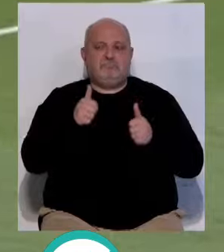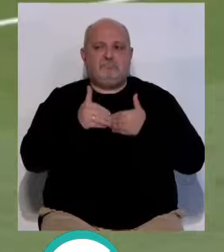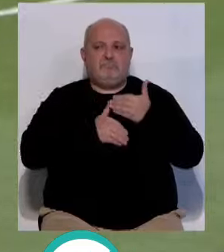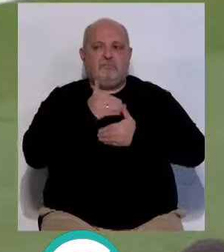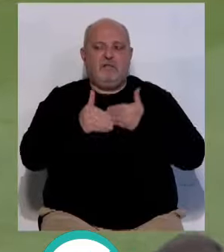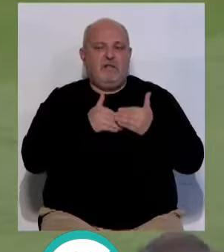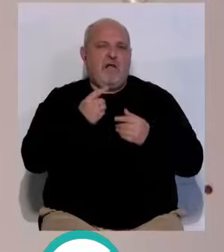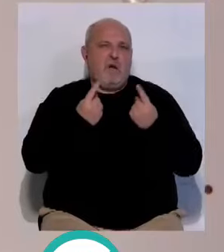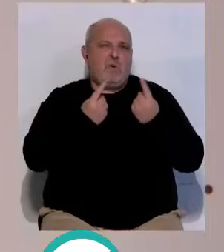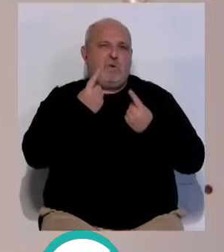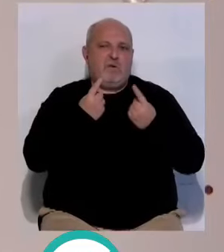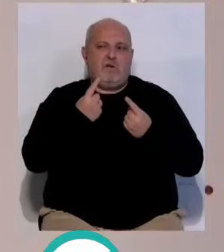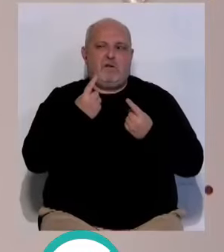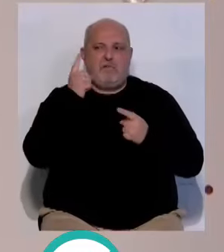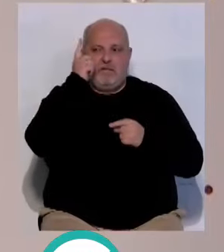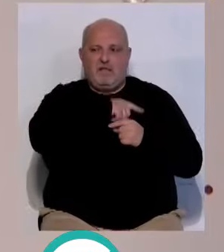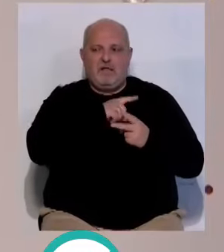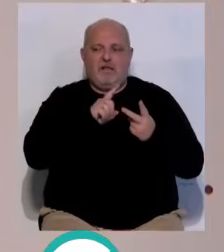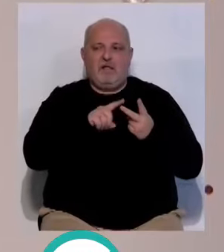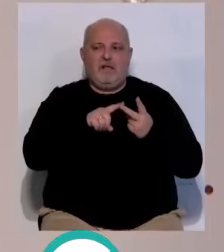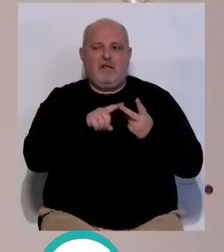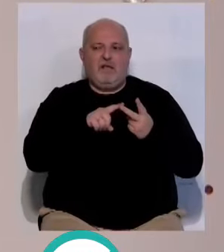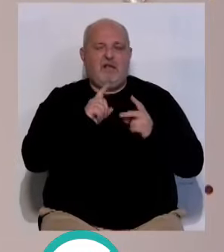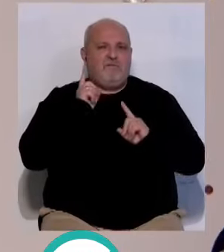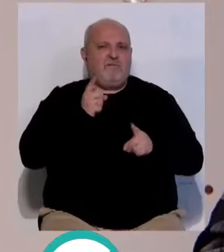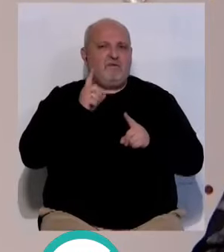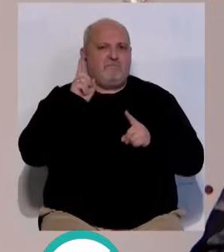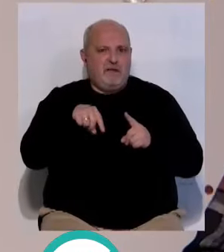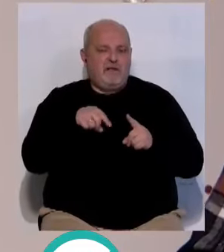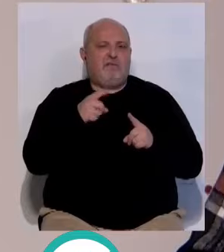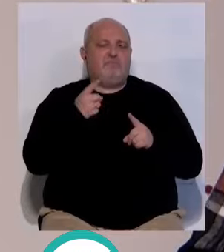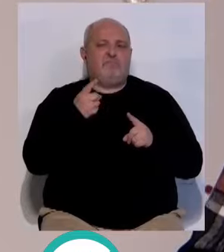tenido alguna tuvo la la del Madrid tuvo aquella famosa de Bilbao también cuando cuando sale ha